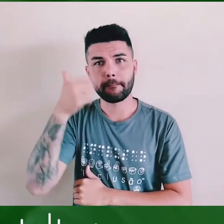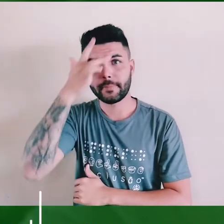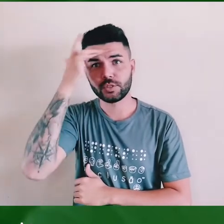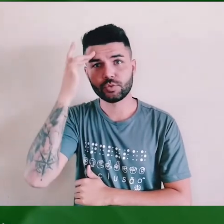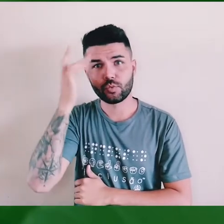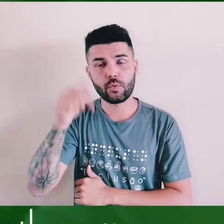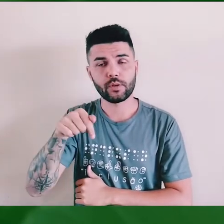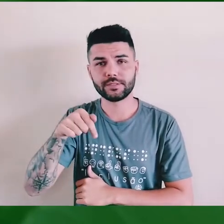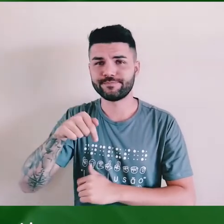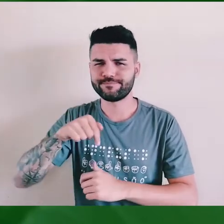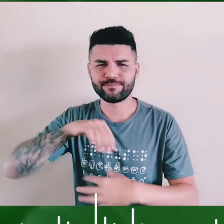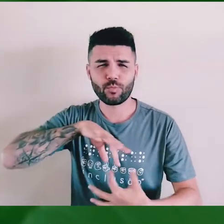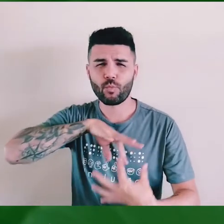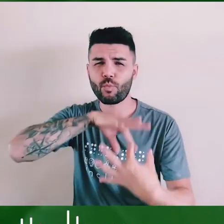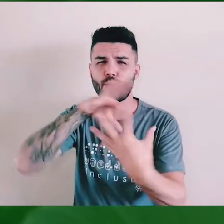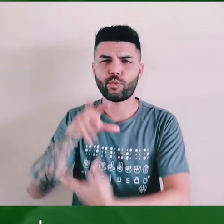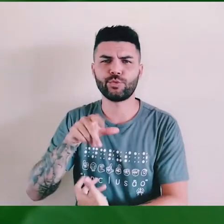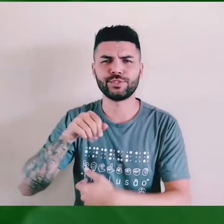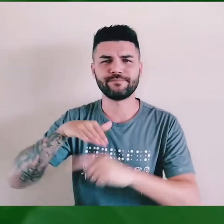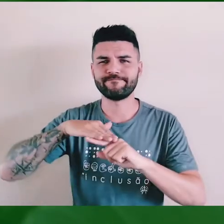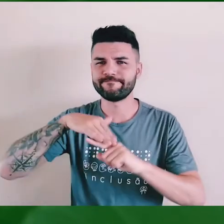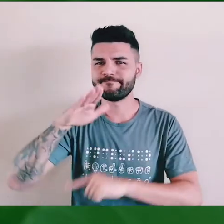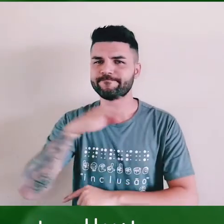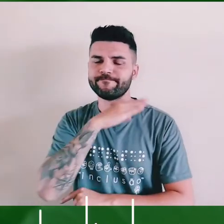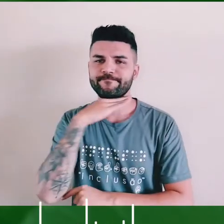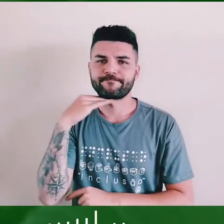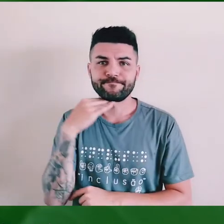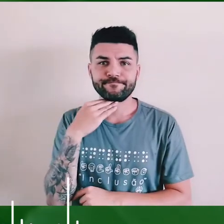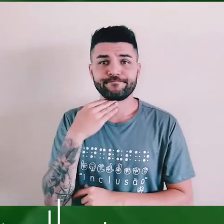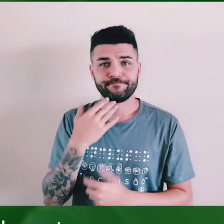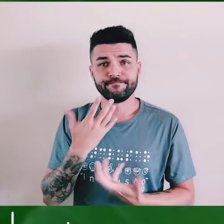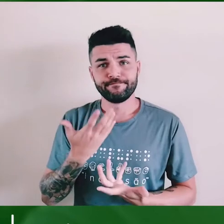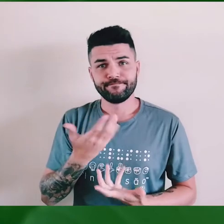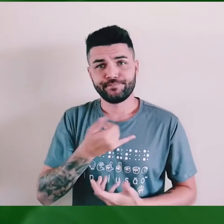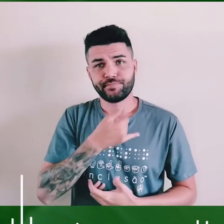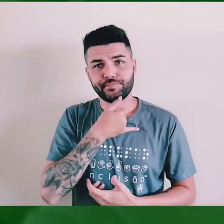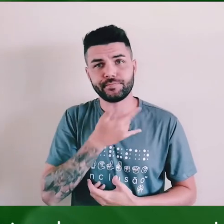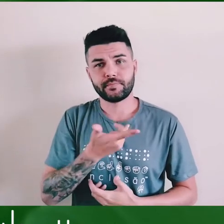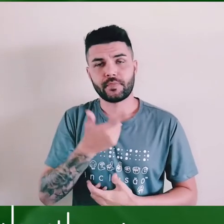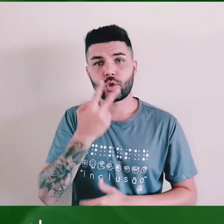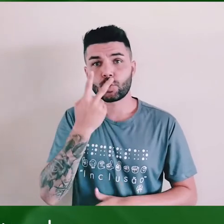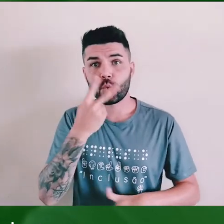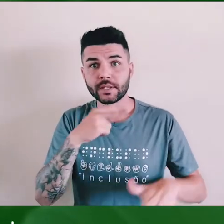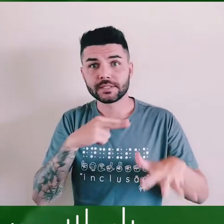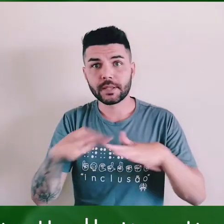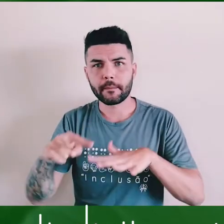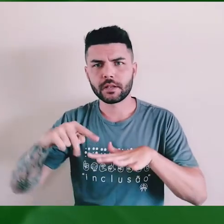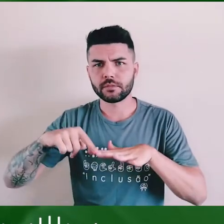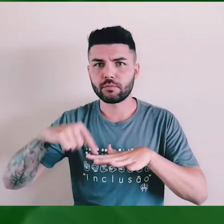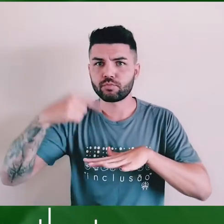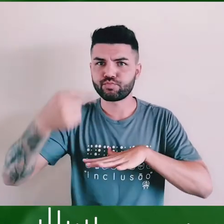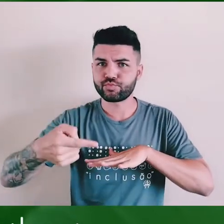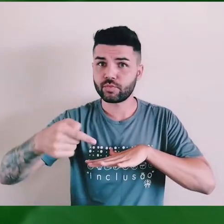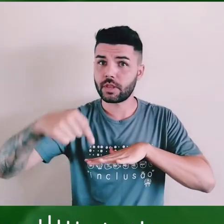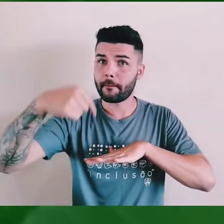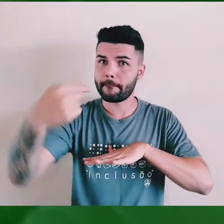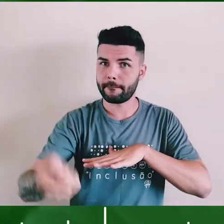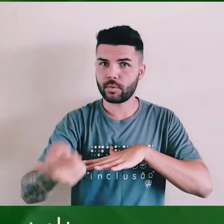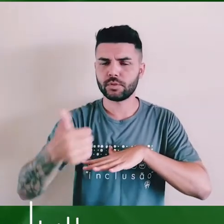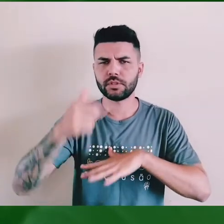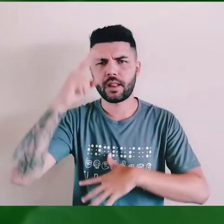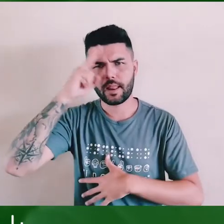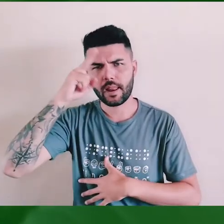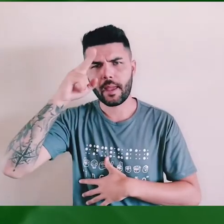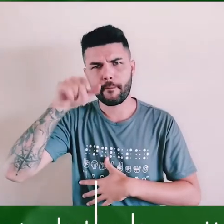aérea do esporte mundial. E aí, duas semanas depois eu fui chamado para ir para Chapecó.